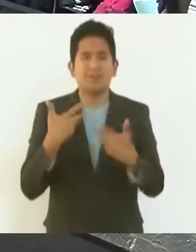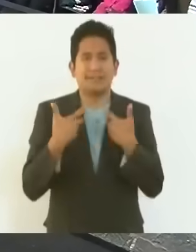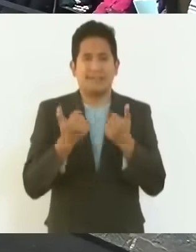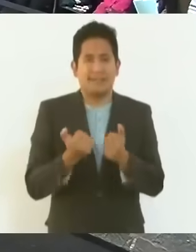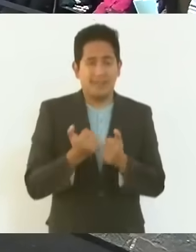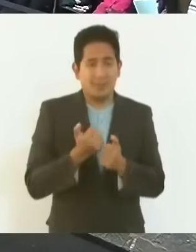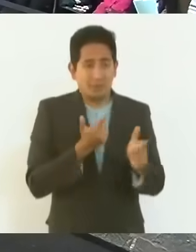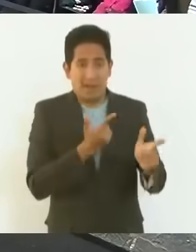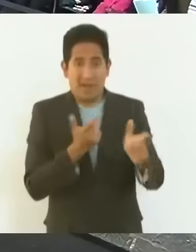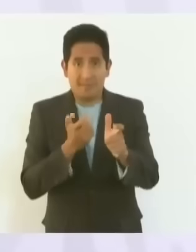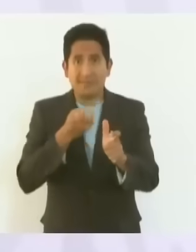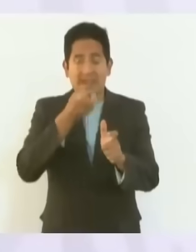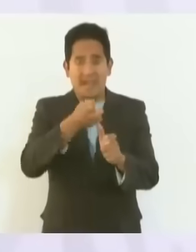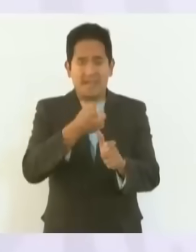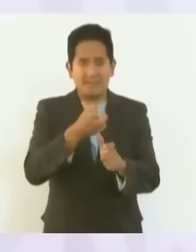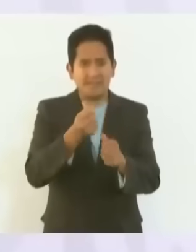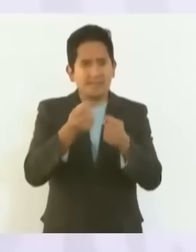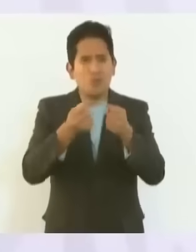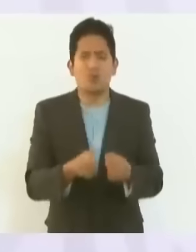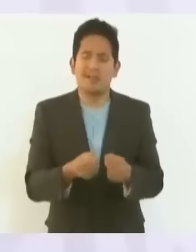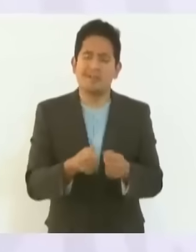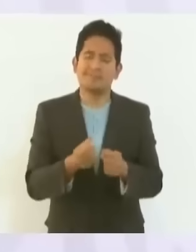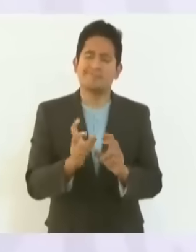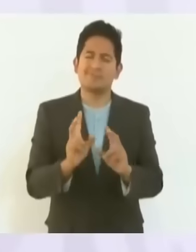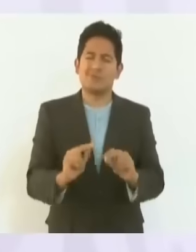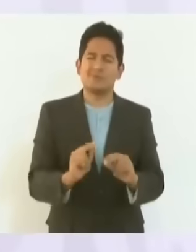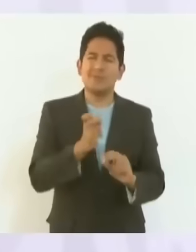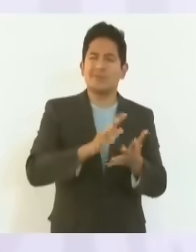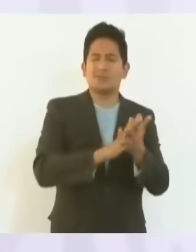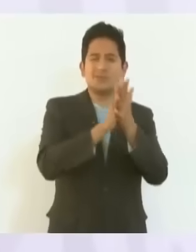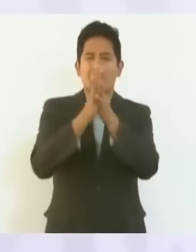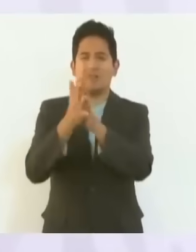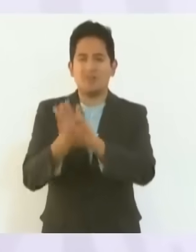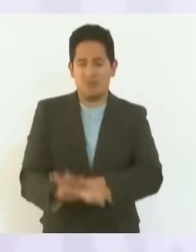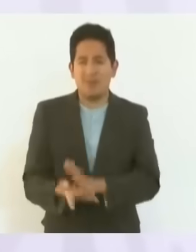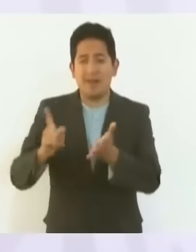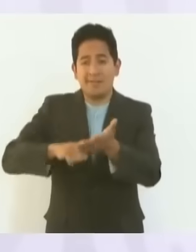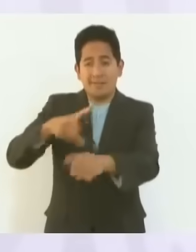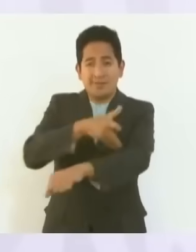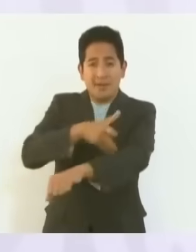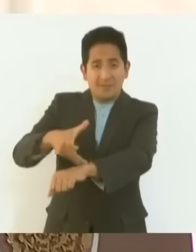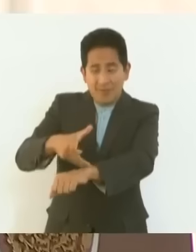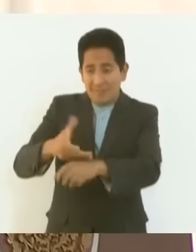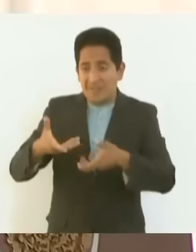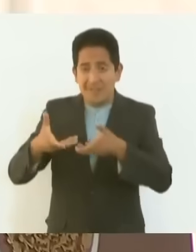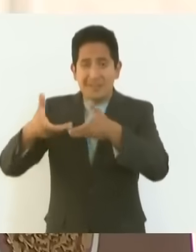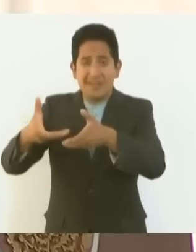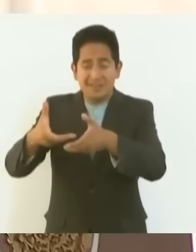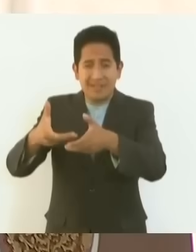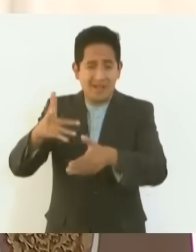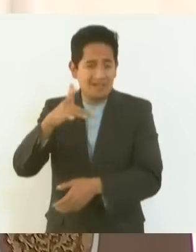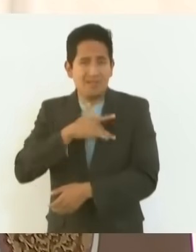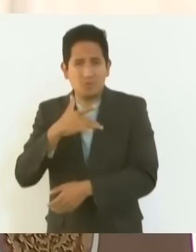silencio. Silencio en las calles, silencio en los hogares, silencio en los corazones. Y